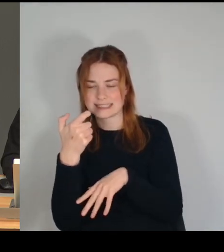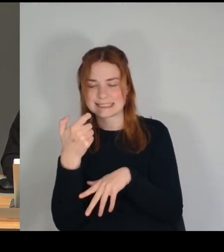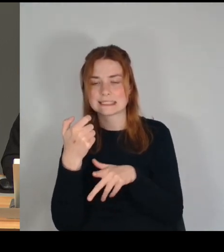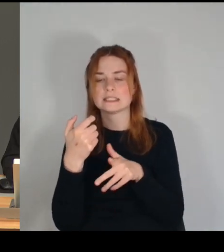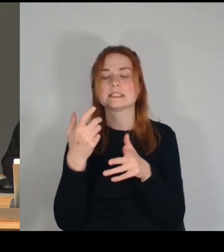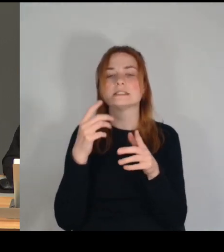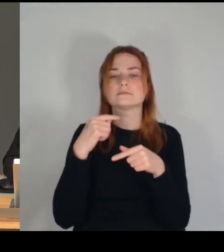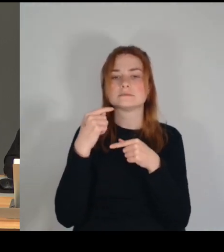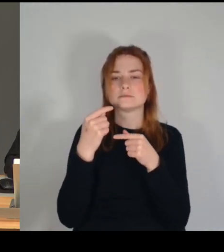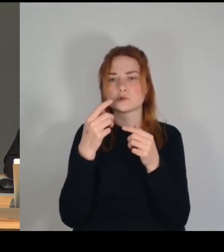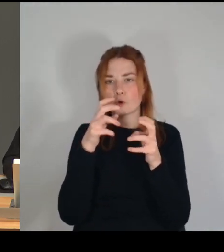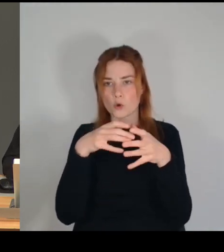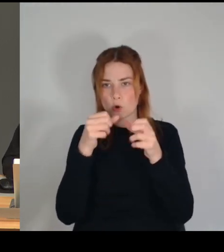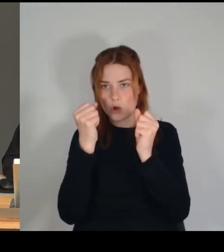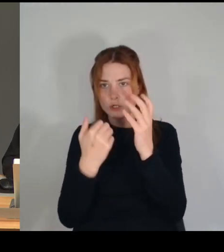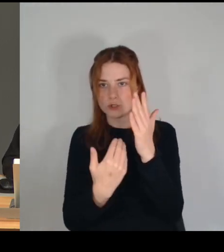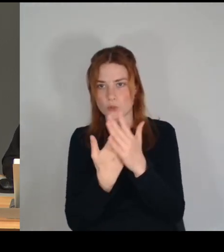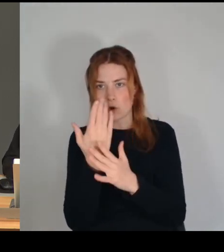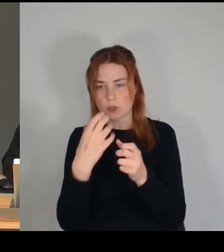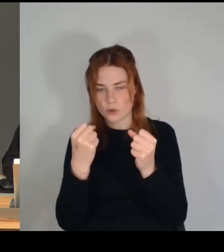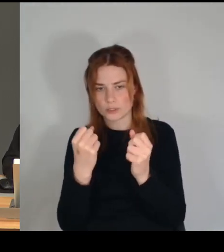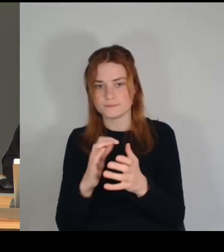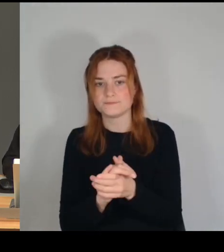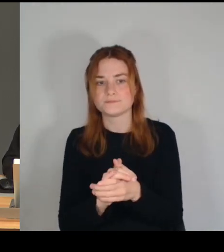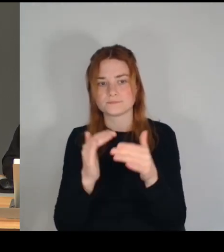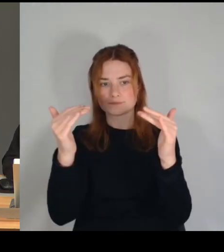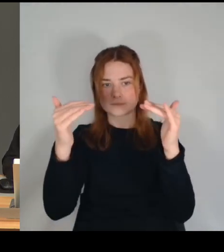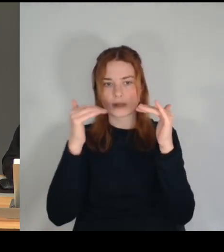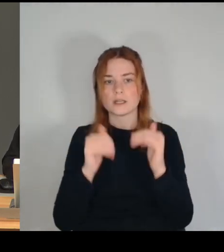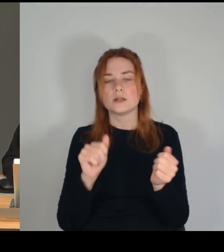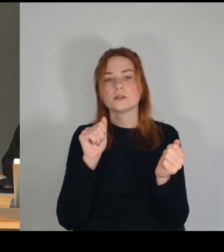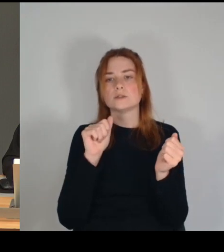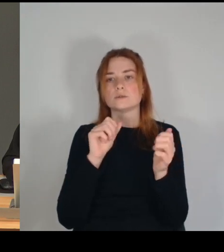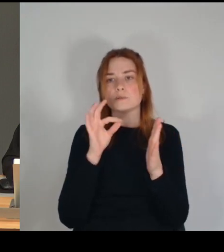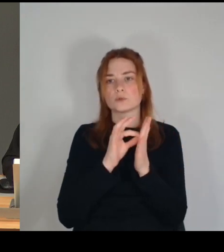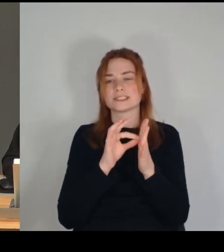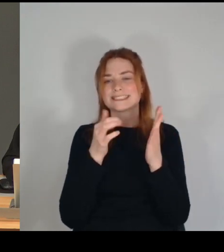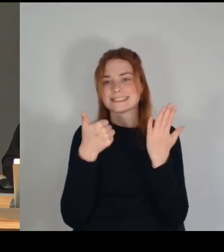19 915 Wahl eines Mitglieds und eines stellvertretenden Mitglieds der G zehn Kommission des Landes Berlin.